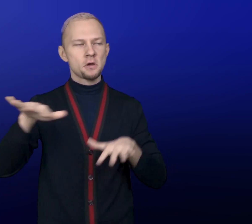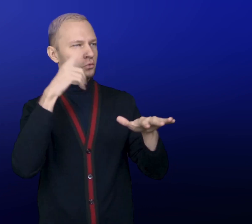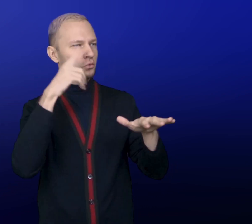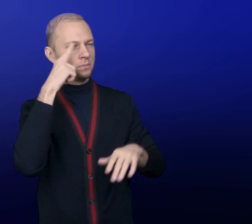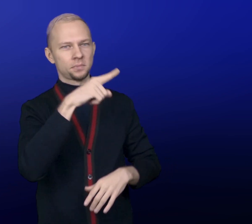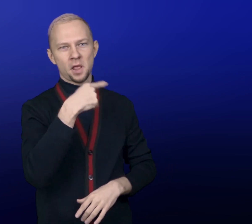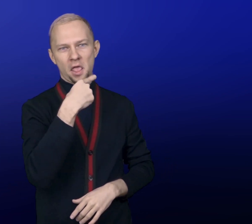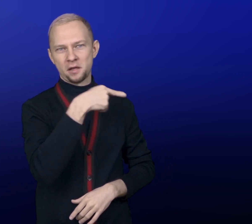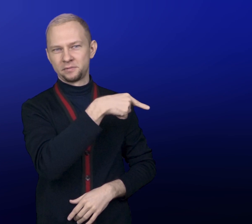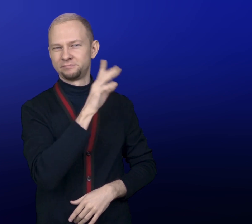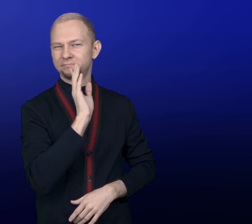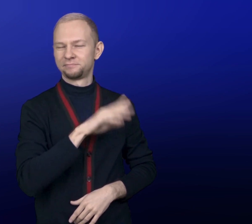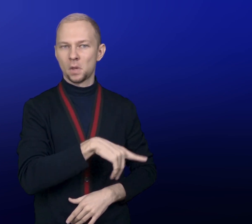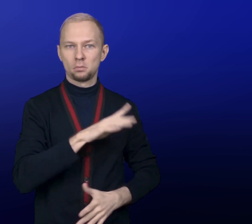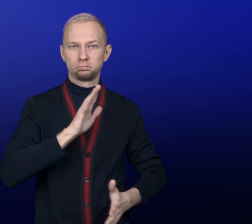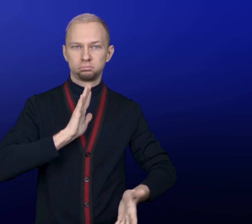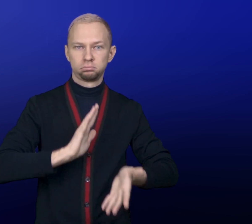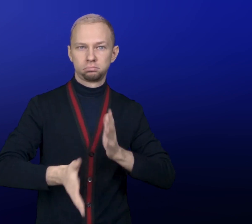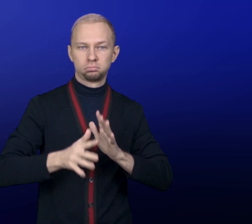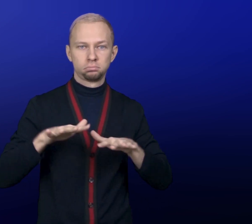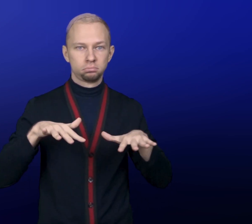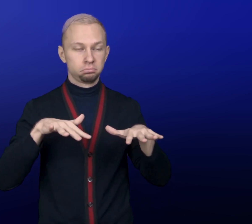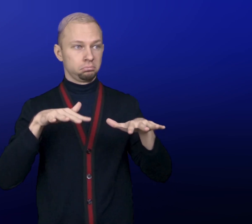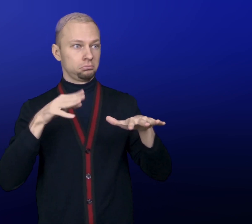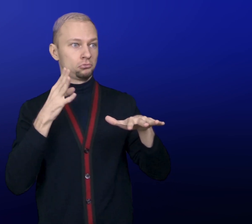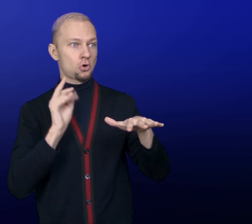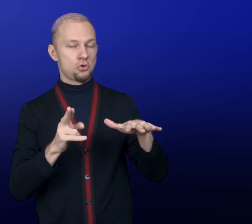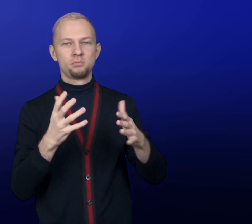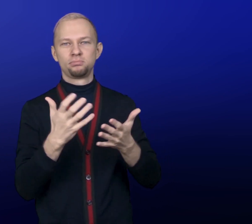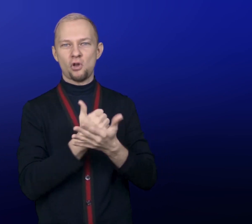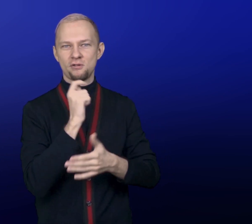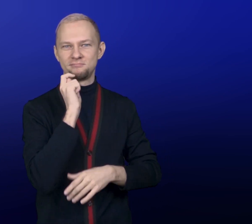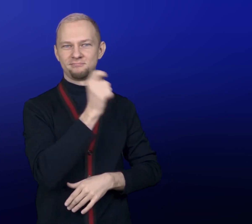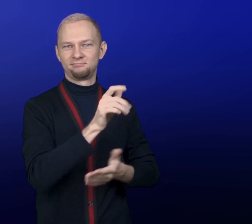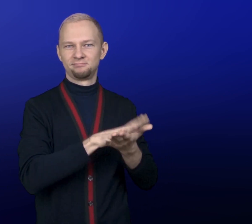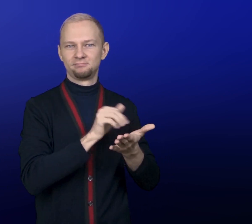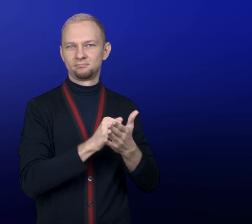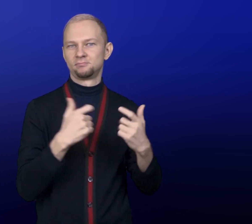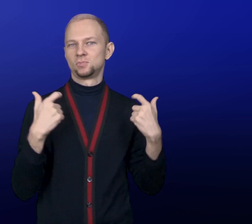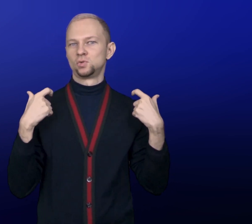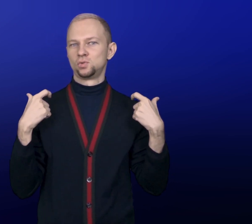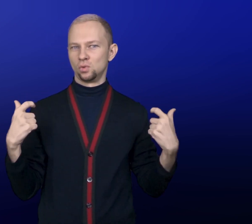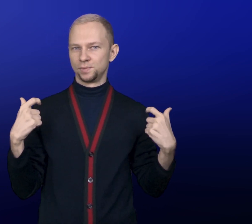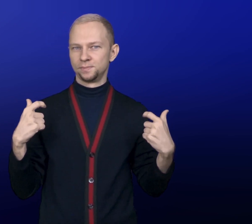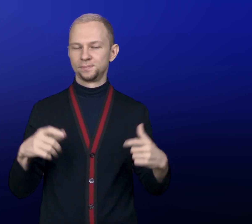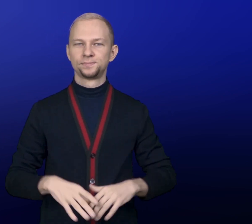Когда он заговорил жестами, все были в отпаде. Теперь вы поняли, откуда у Шуба такое жестовое имя?..